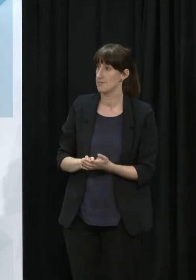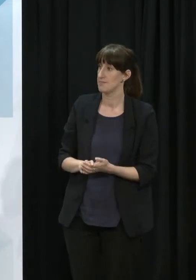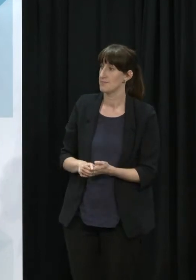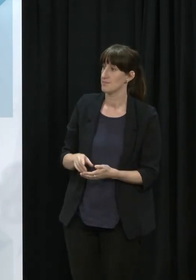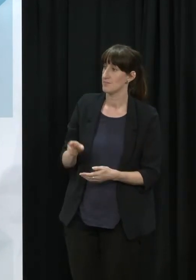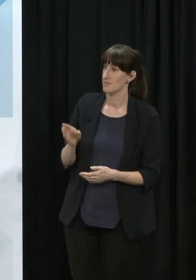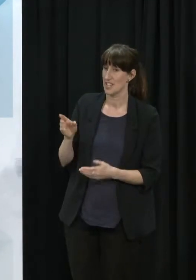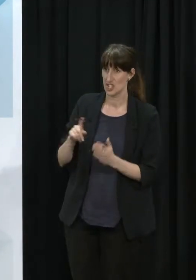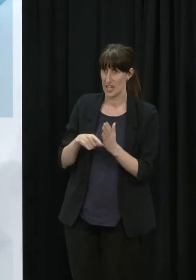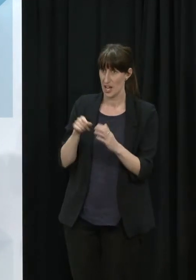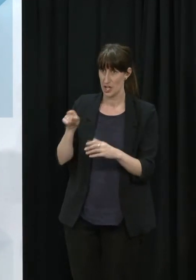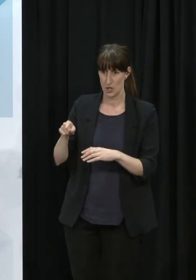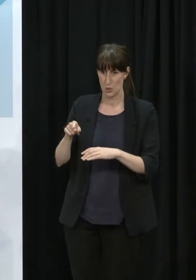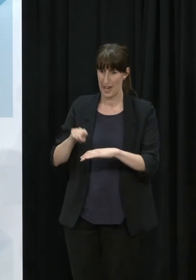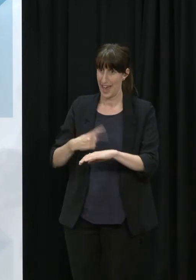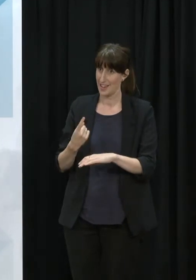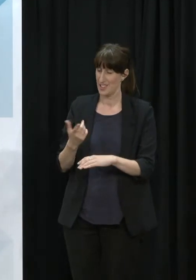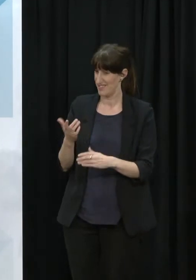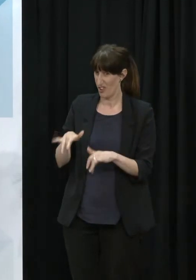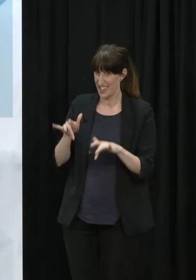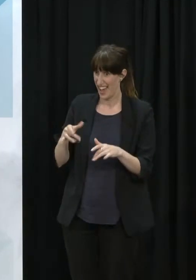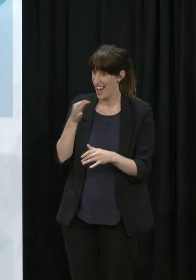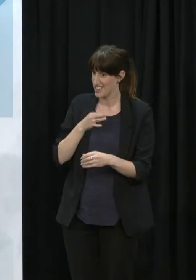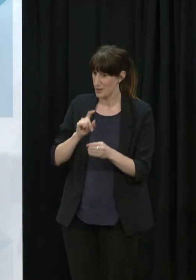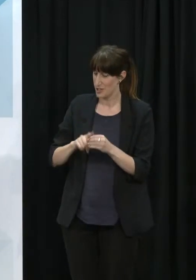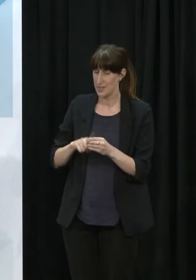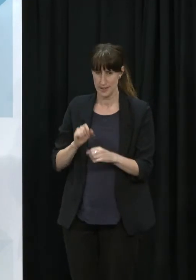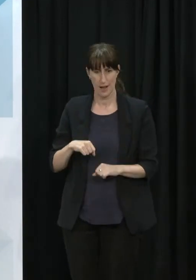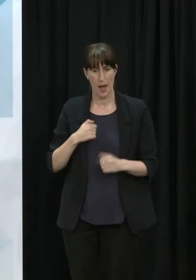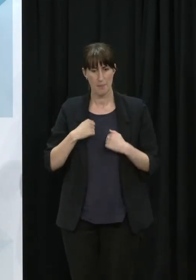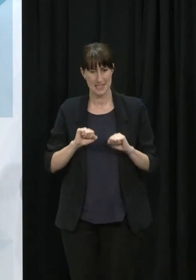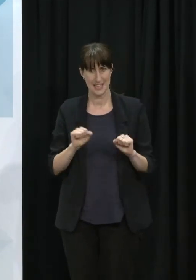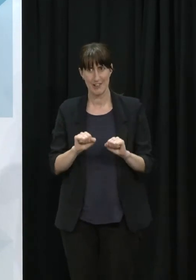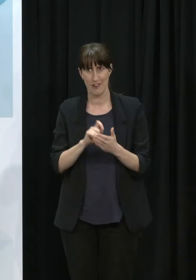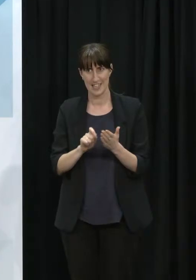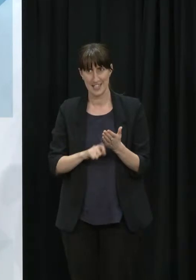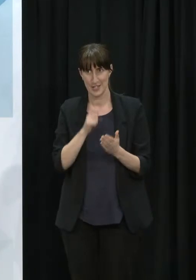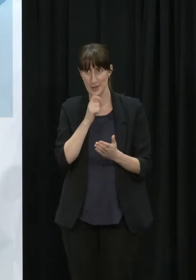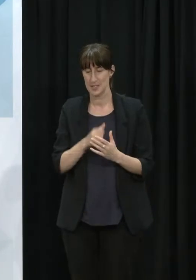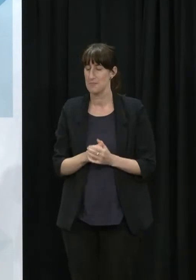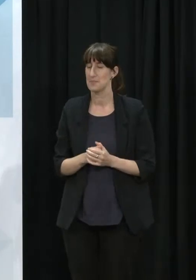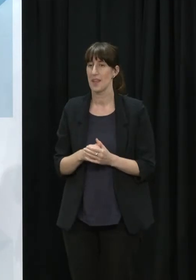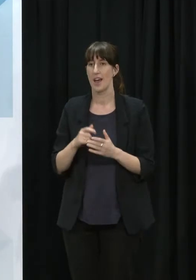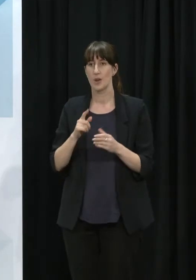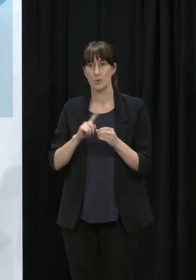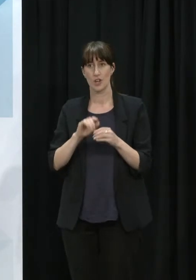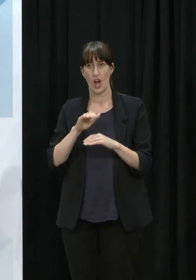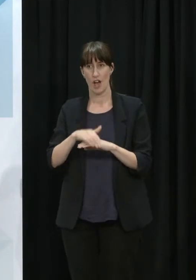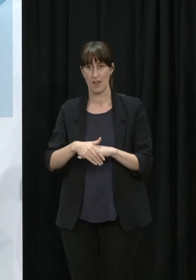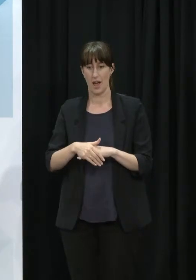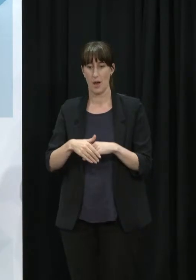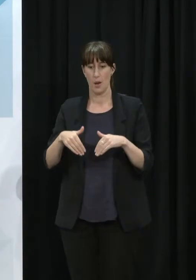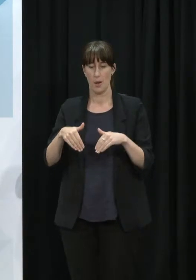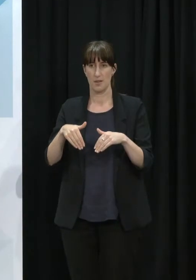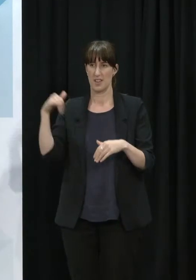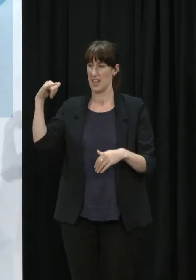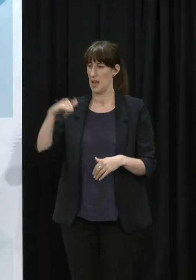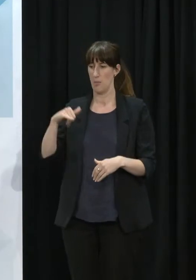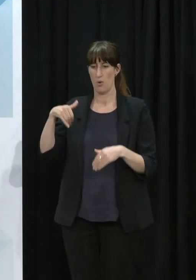mai te tangata ki Aotearoa na te mea tera te tupono ka puta